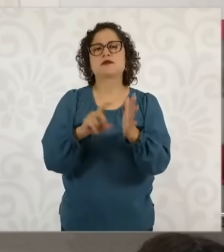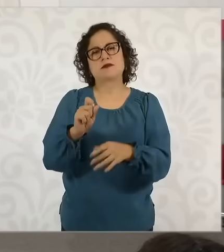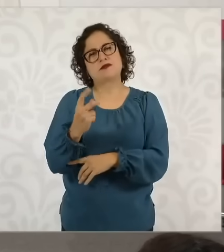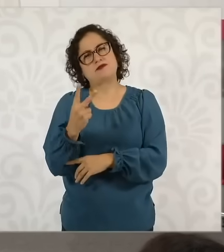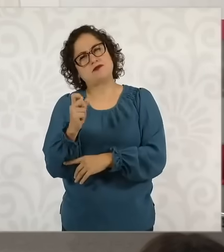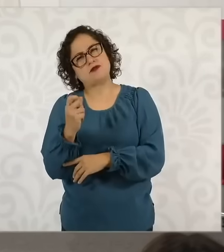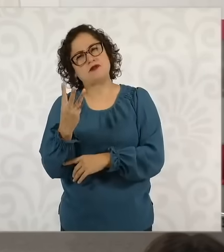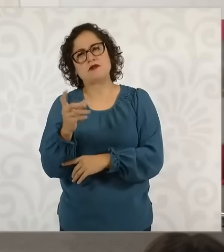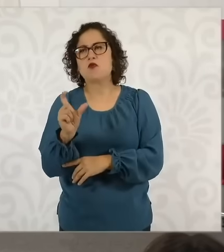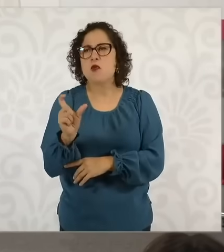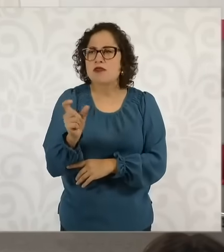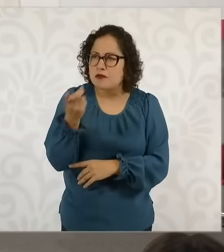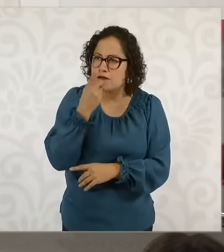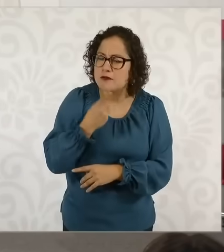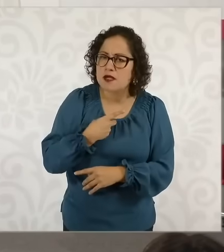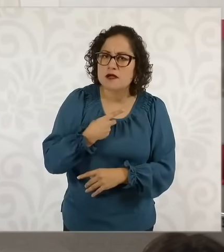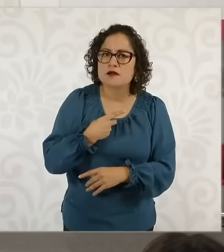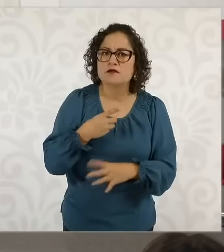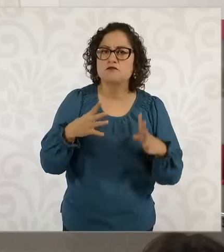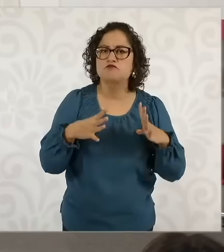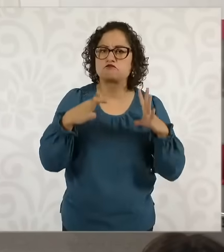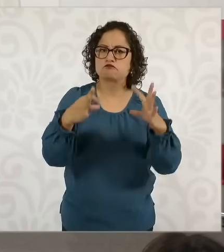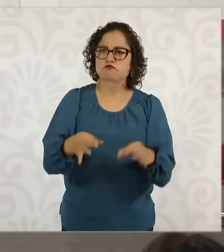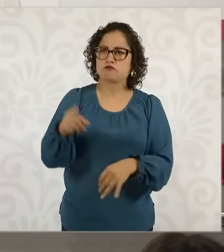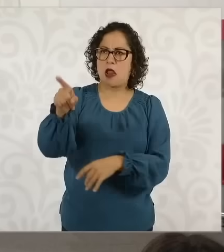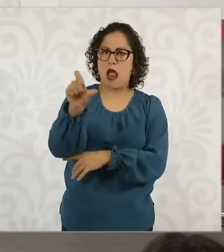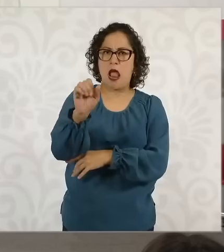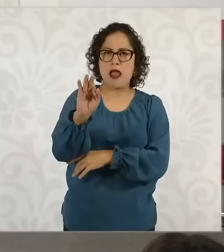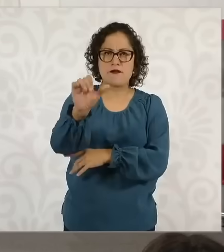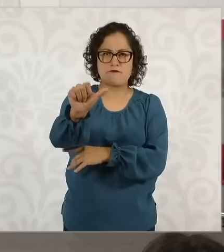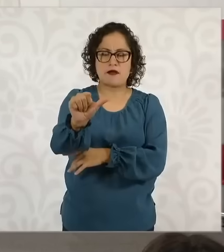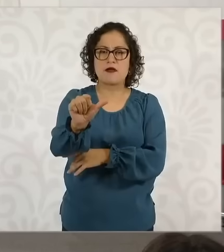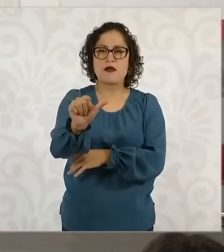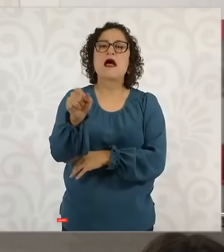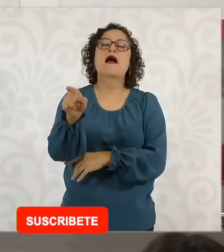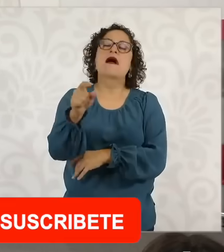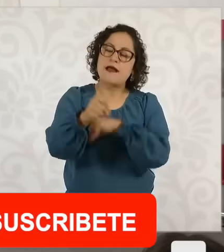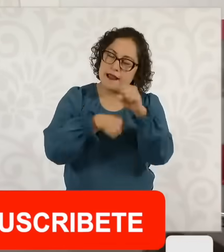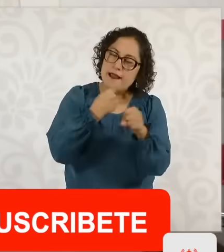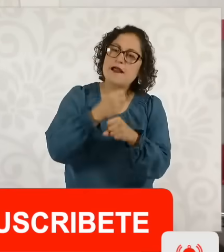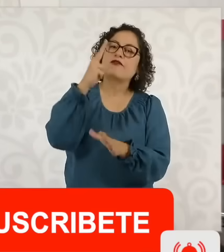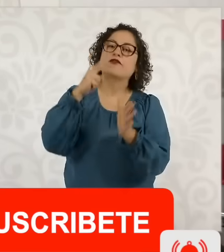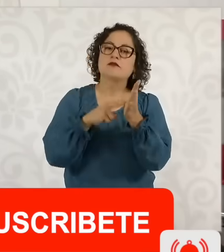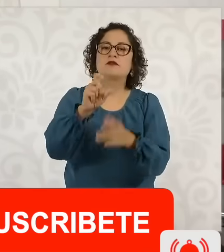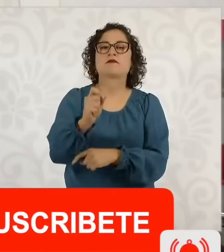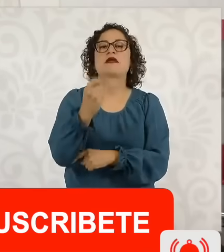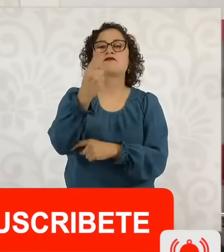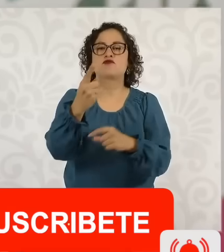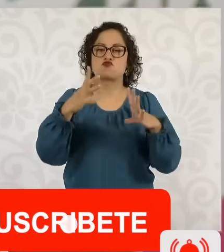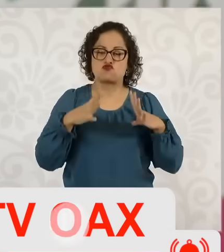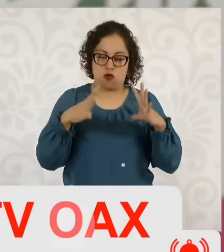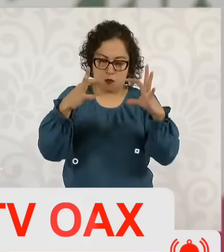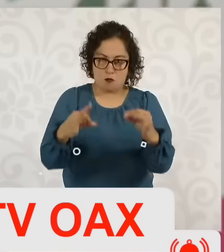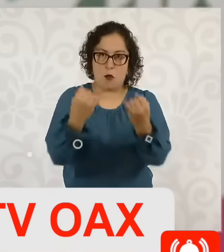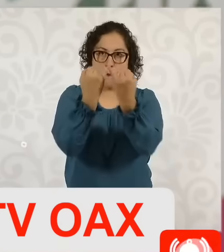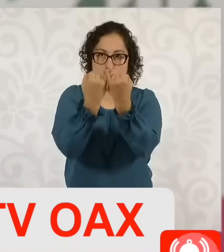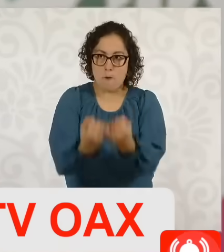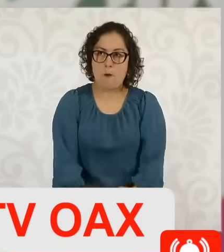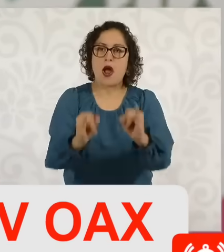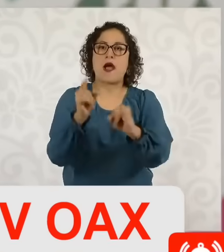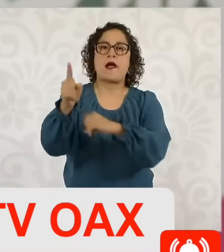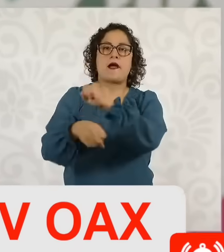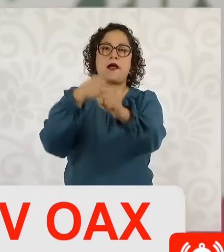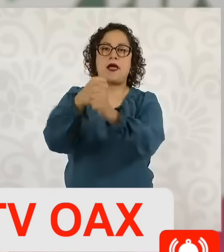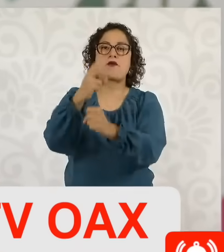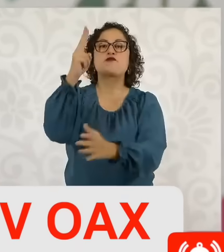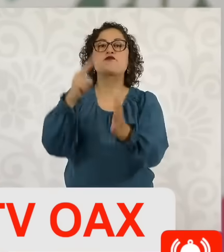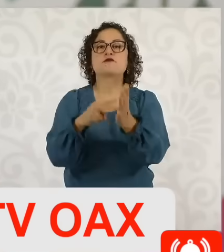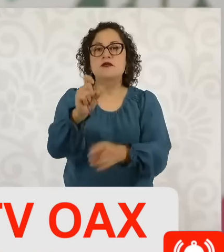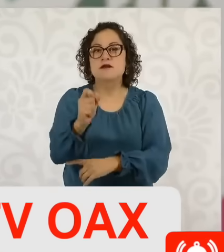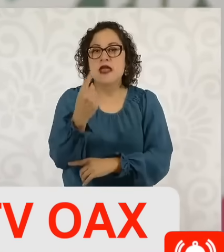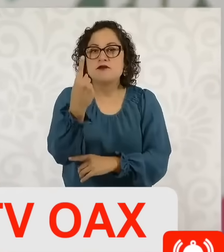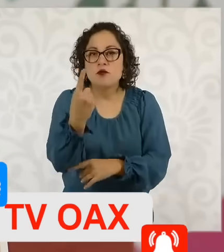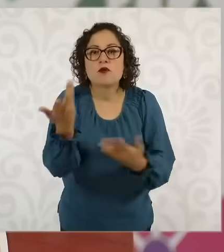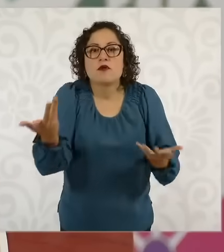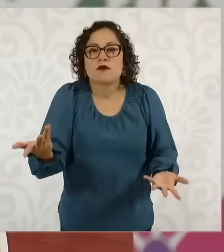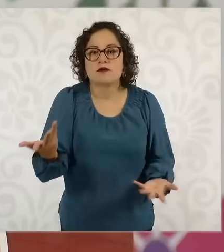de inauguración, eh, o 21. Ah, 21. se inaugura en 2021, imagínense. Ah, porque además el aeropuerto